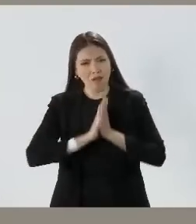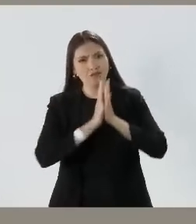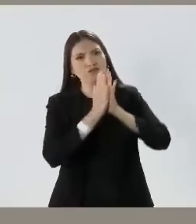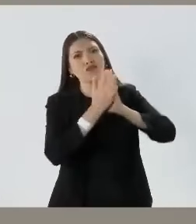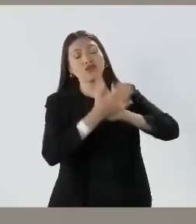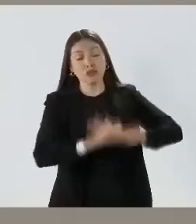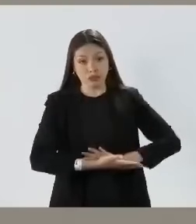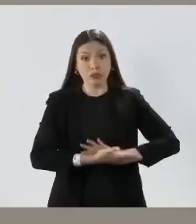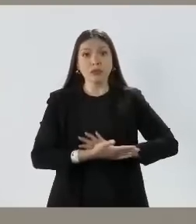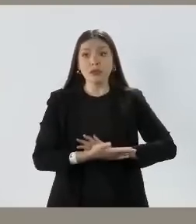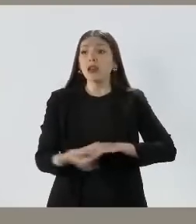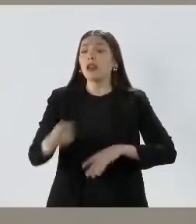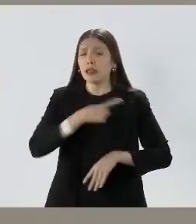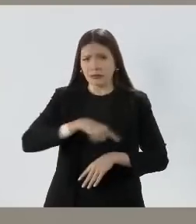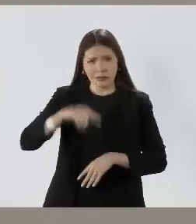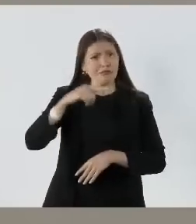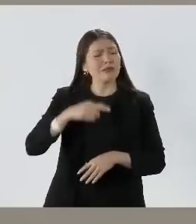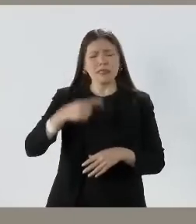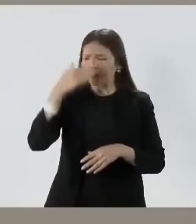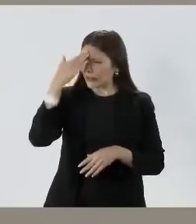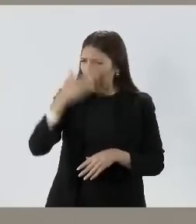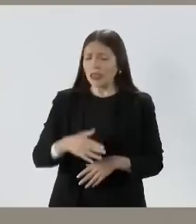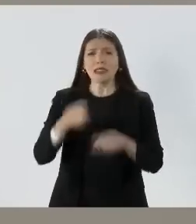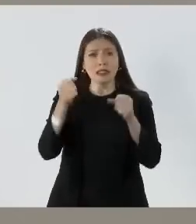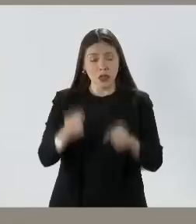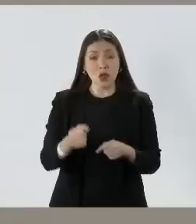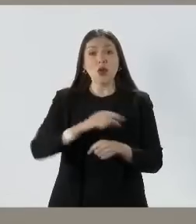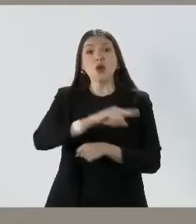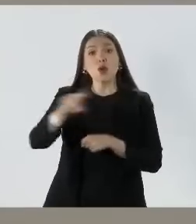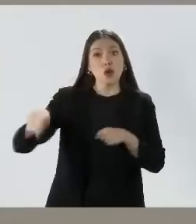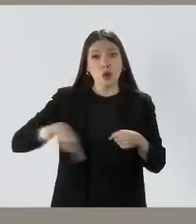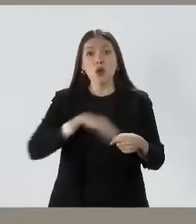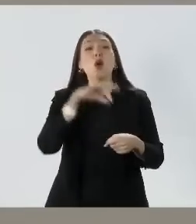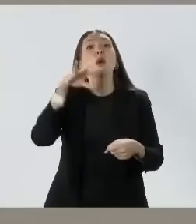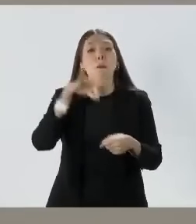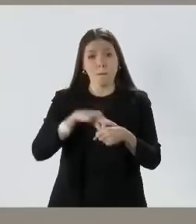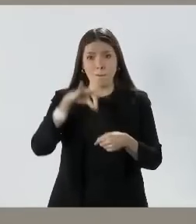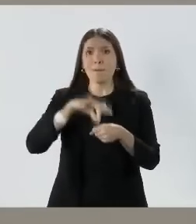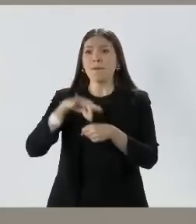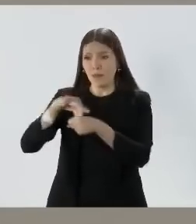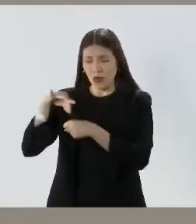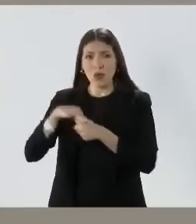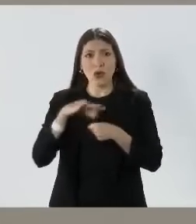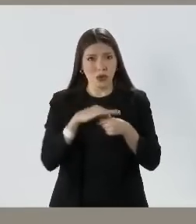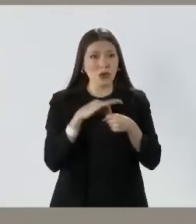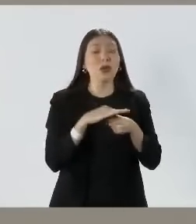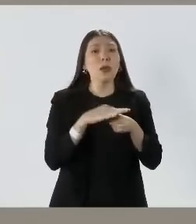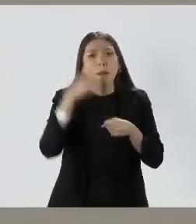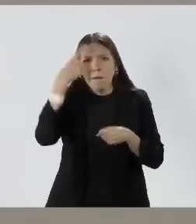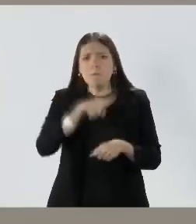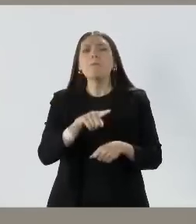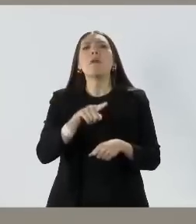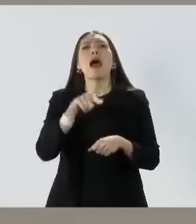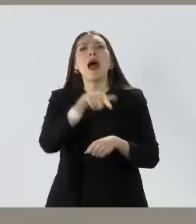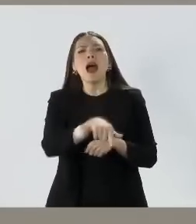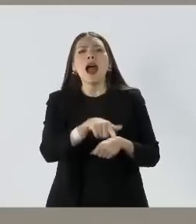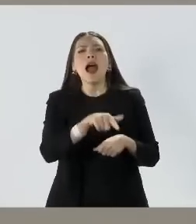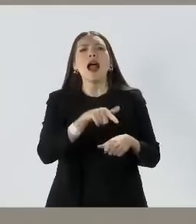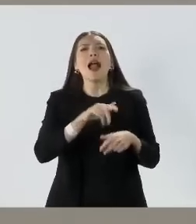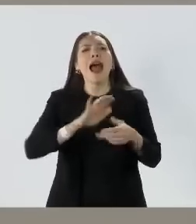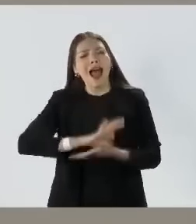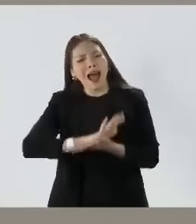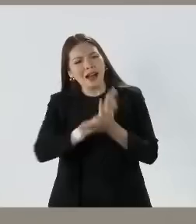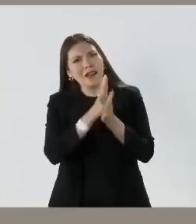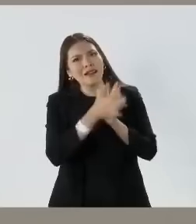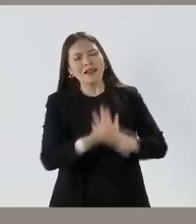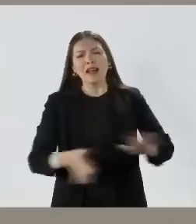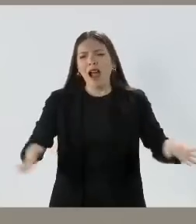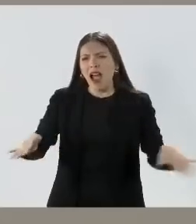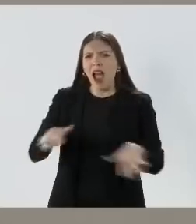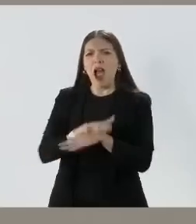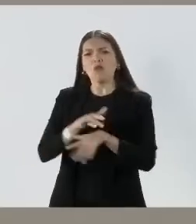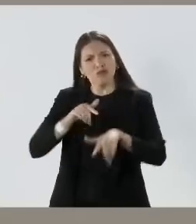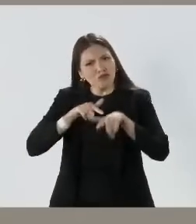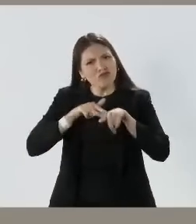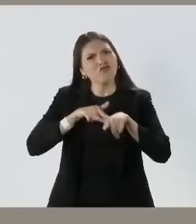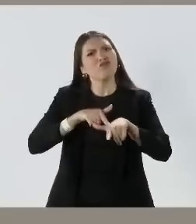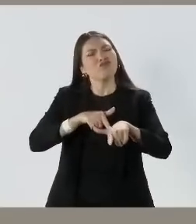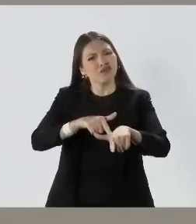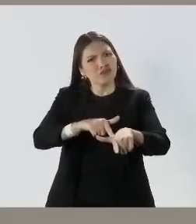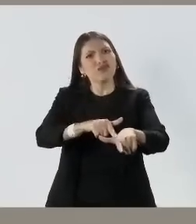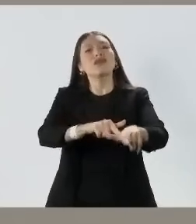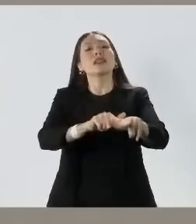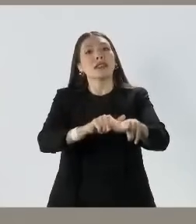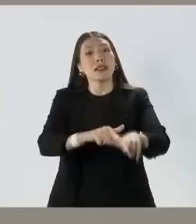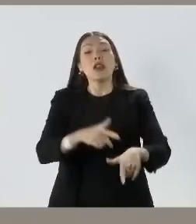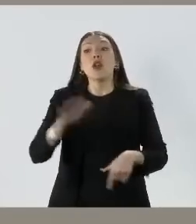pueblo votó en favor de la continuidad de la transformación Así que nuestro Punto de partida